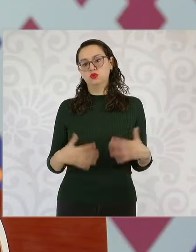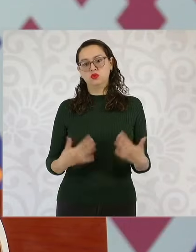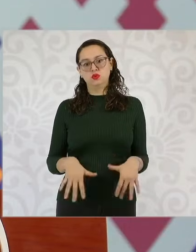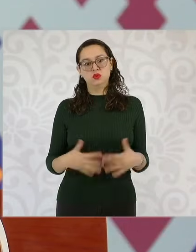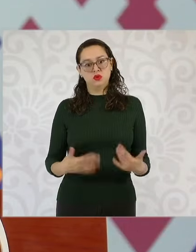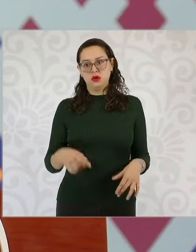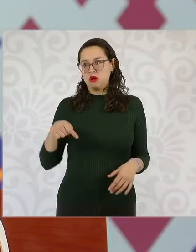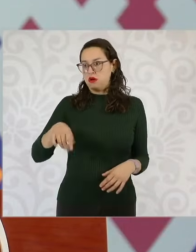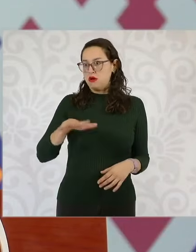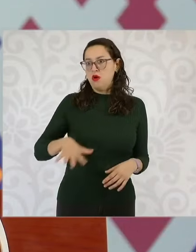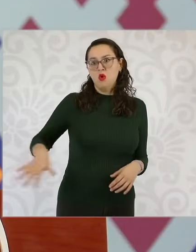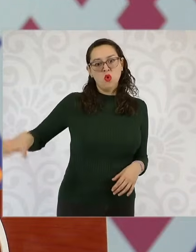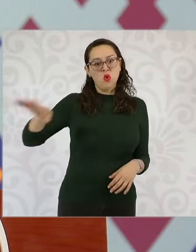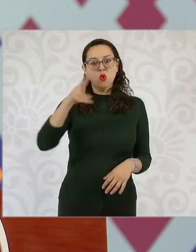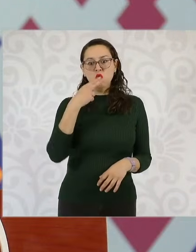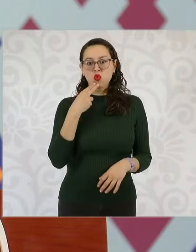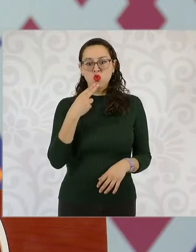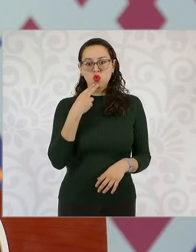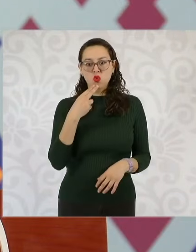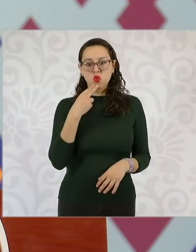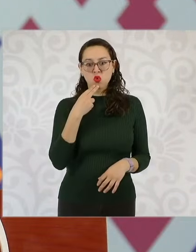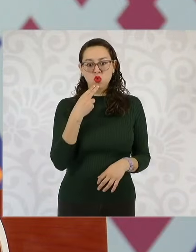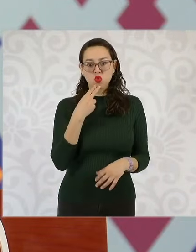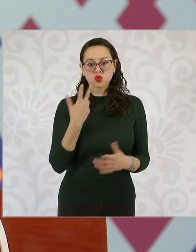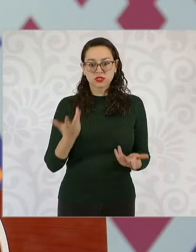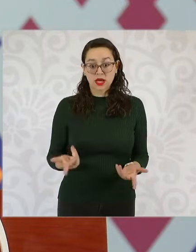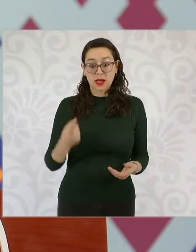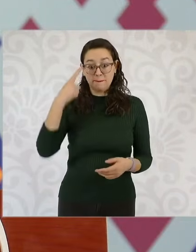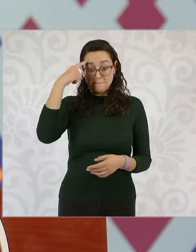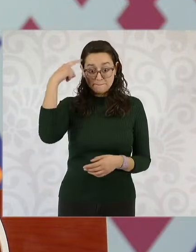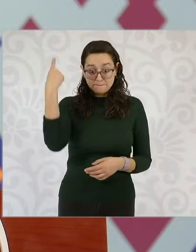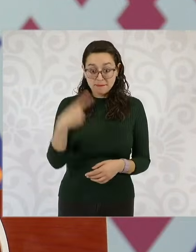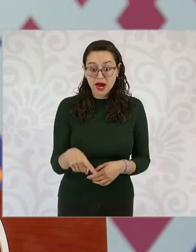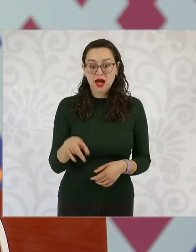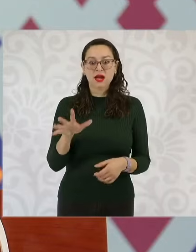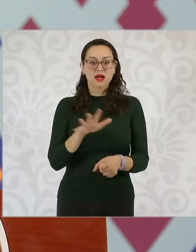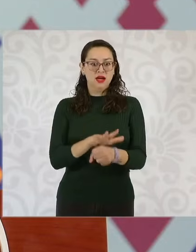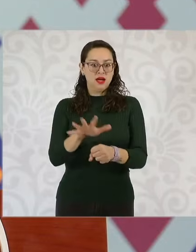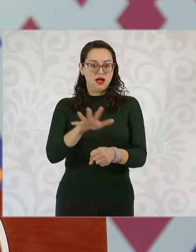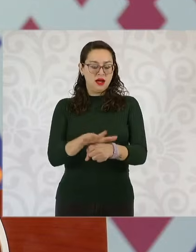en el país el que más contribuye a mantener el abasto de energético del país ya considerando